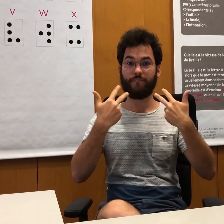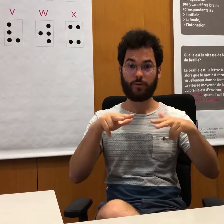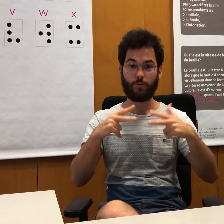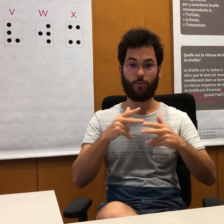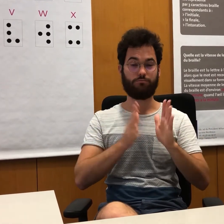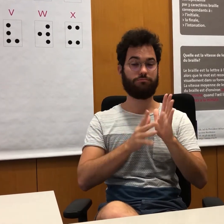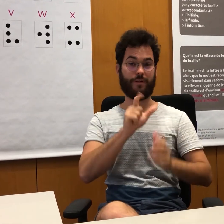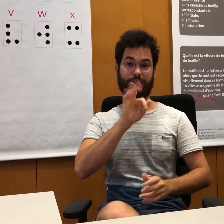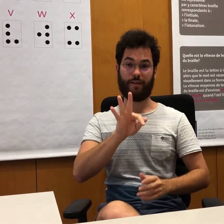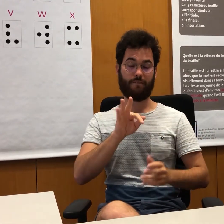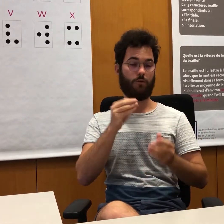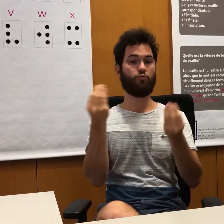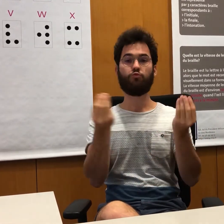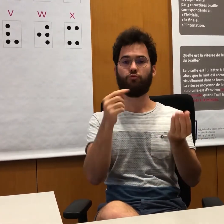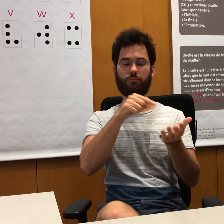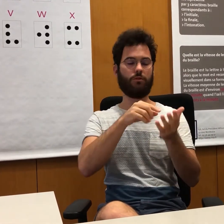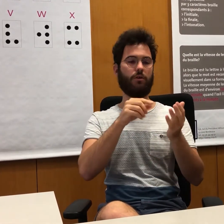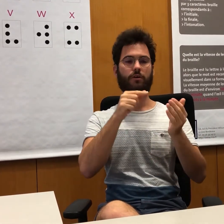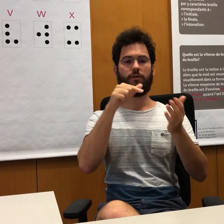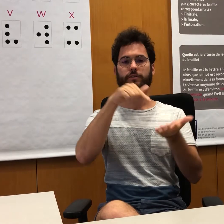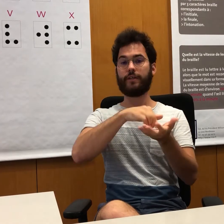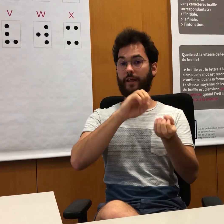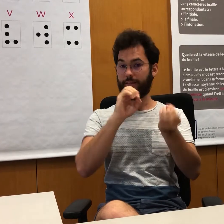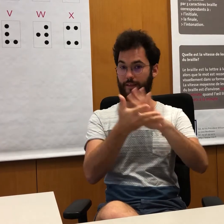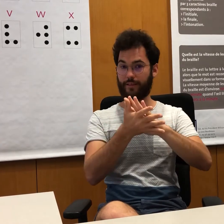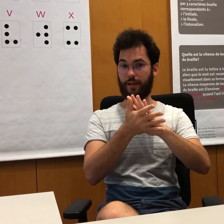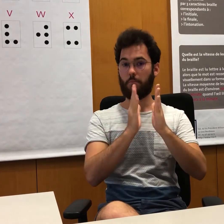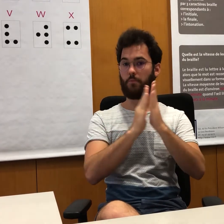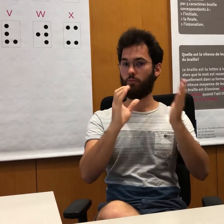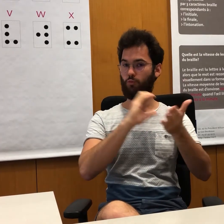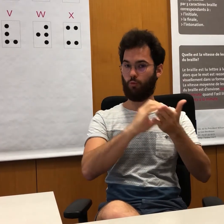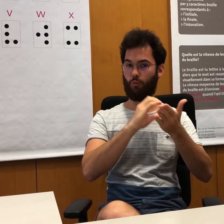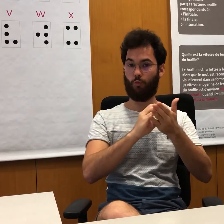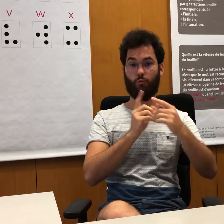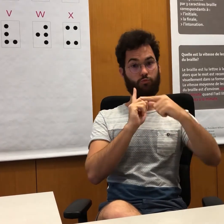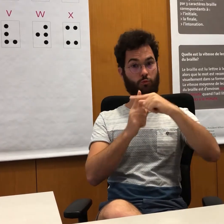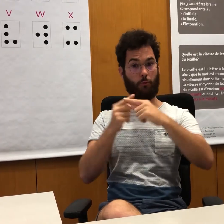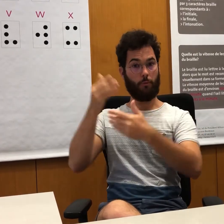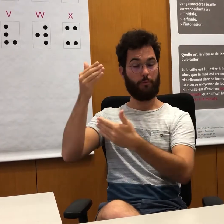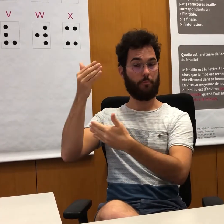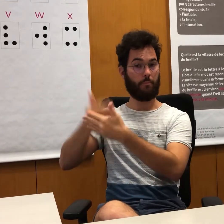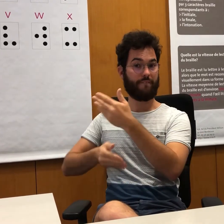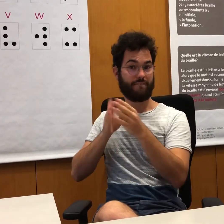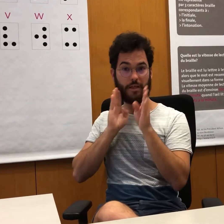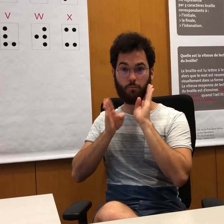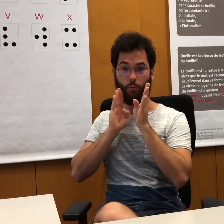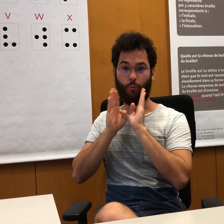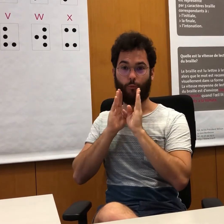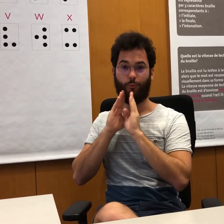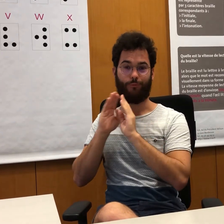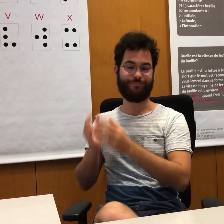diffusion des vidéos en LSF sur le site et aussi sur la page Facebook des bibliothèques de Toulouse.